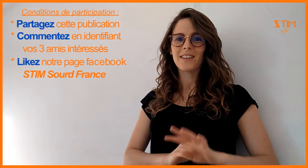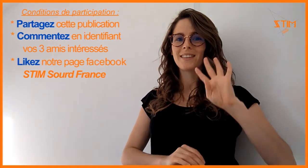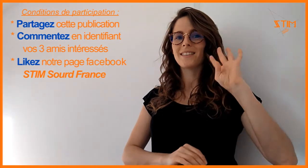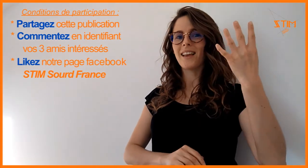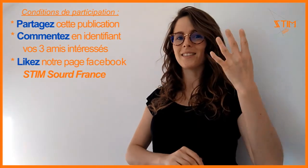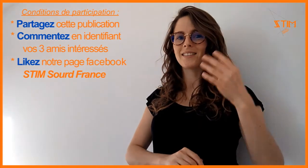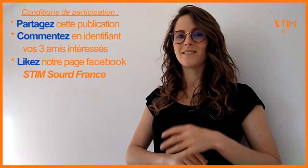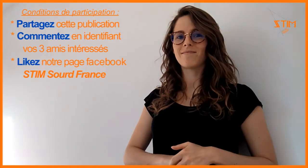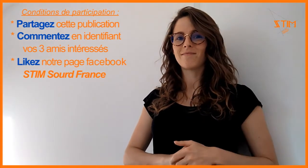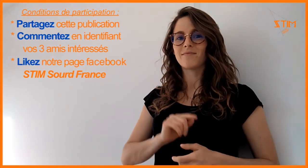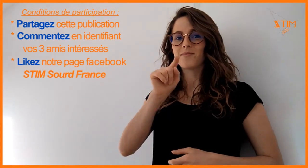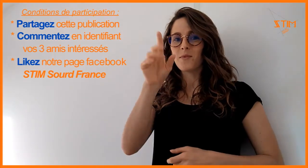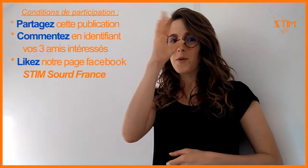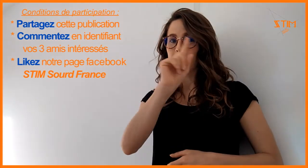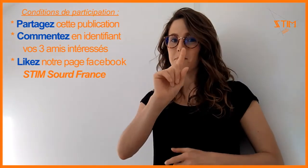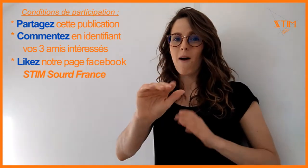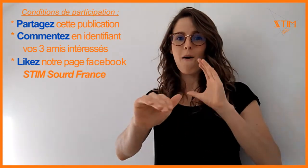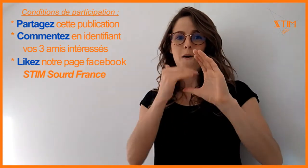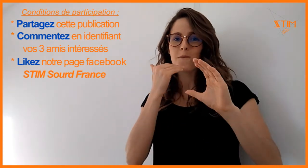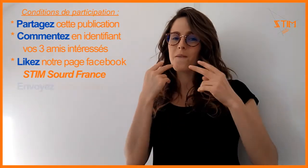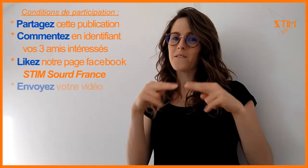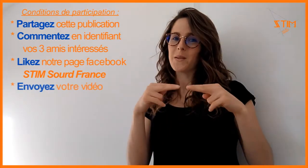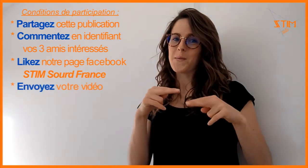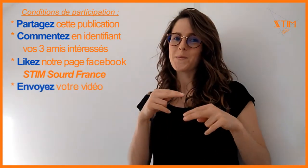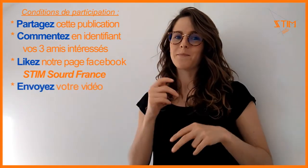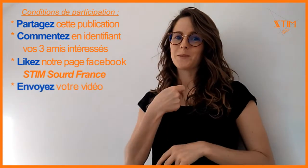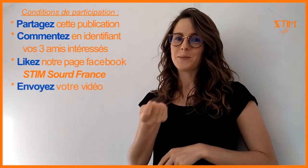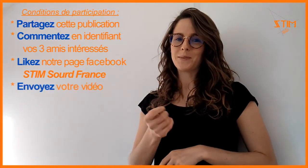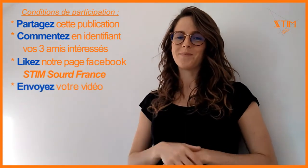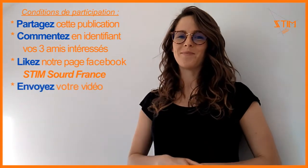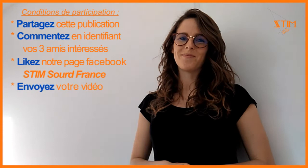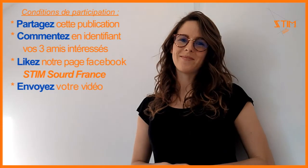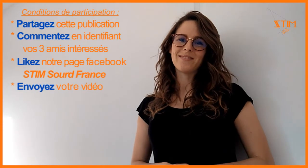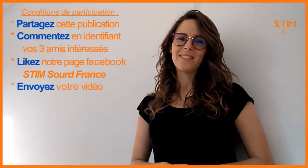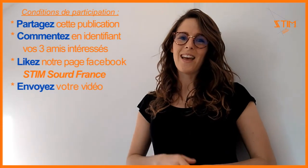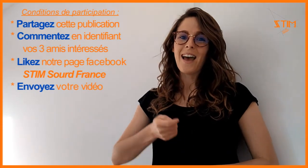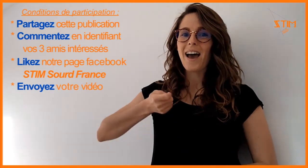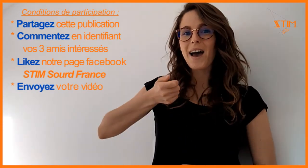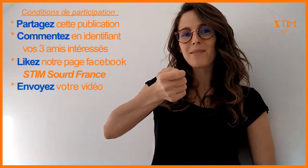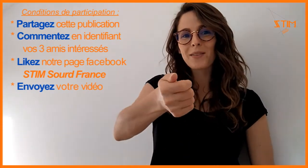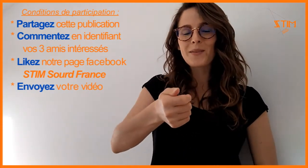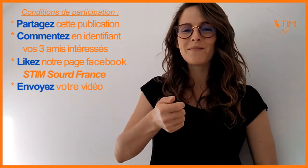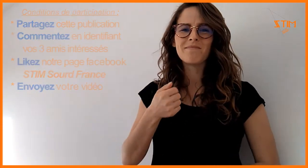4. N'oubliez pas de nous envoyer votre vidéo. Bien sûr ! À bientôt !